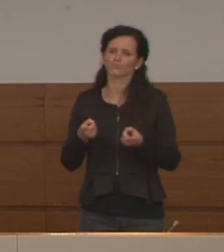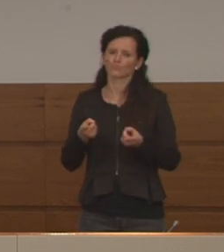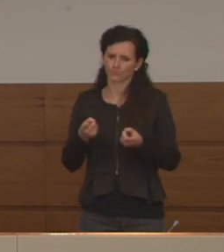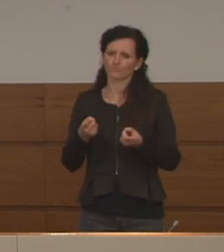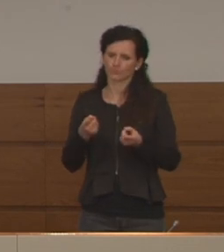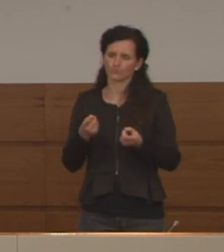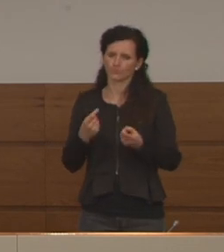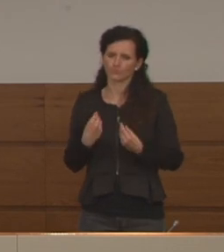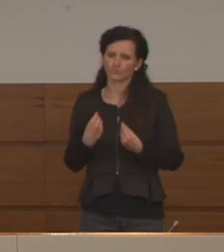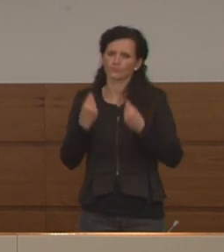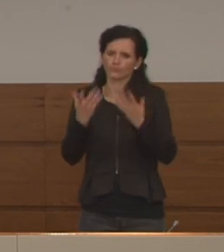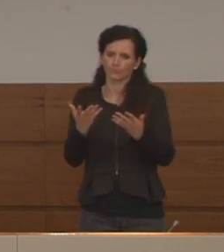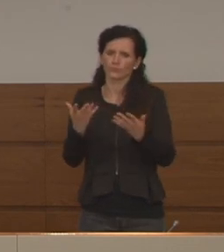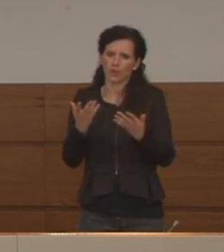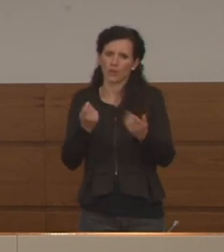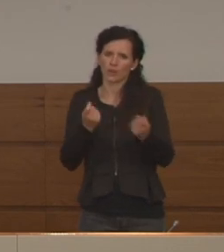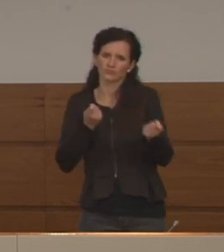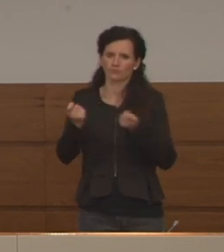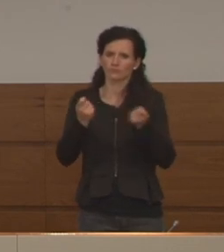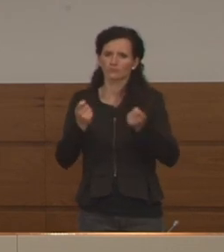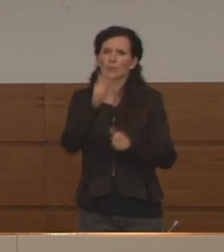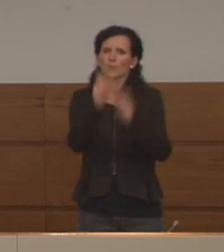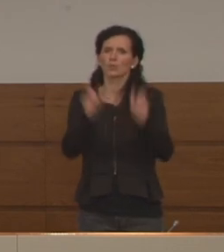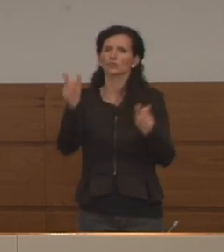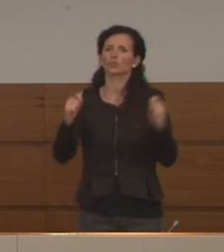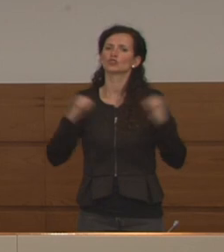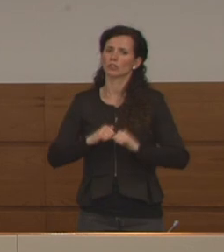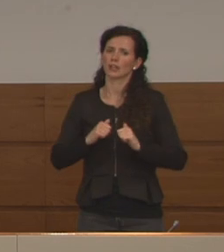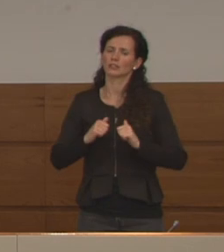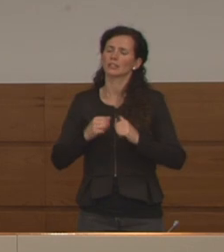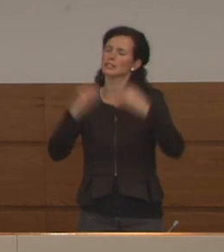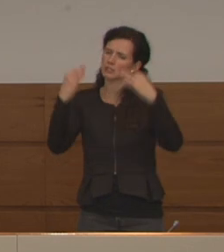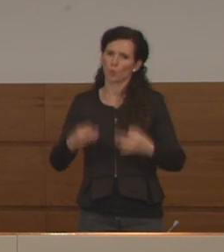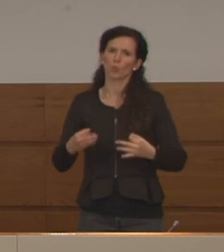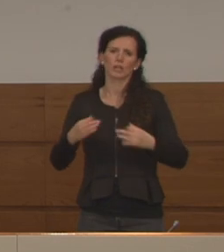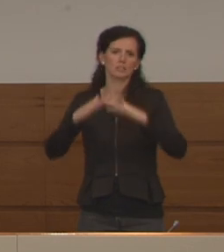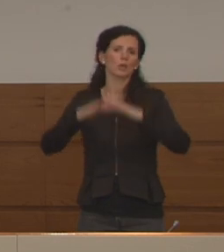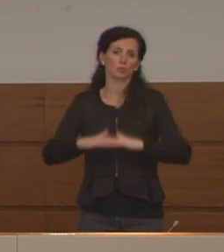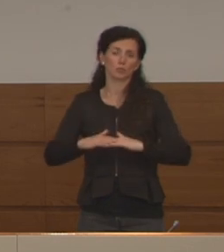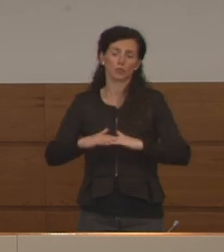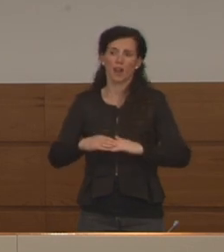condizione di operare nella massima sicurezza. Ecco, io vorrei che il messaggio fosse proprio questo.